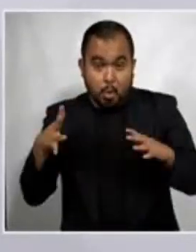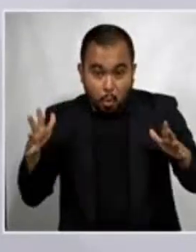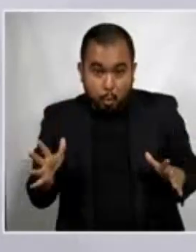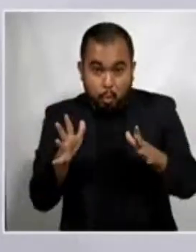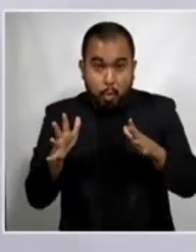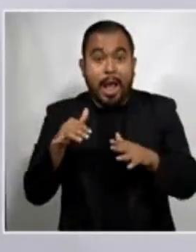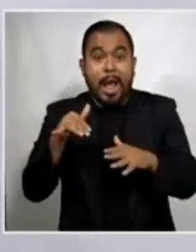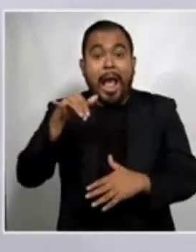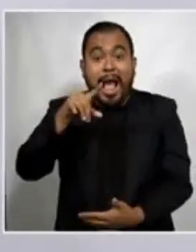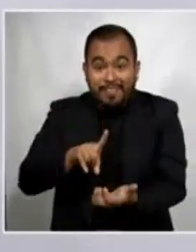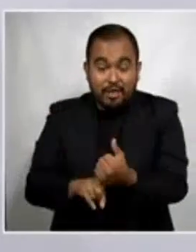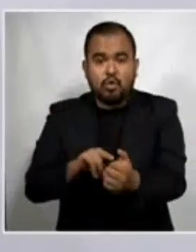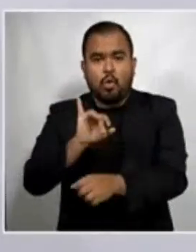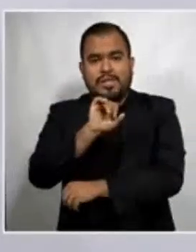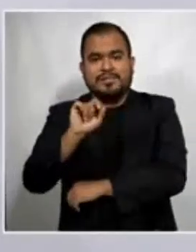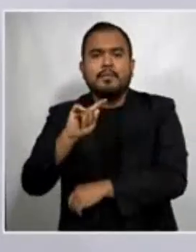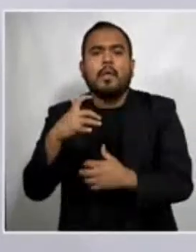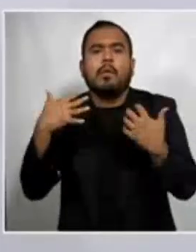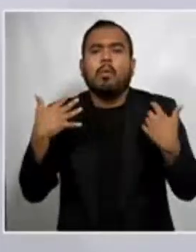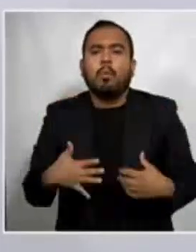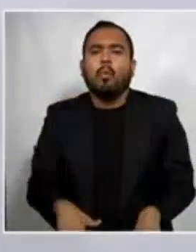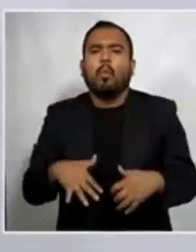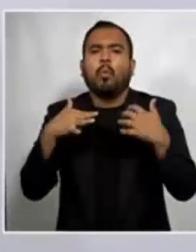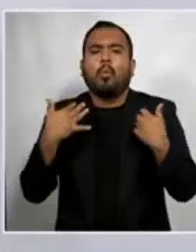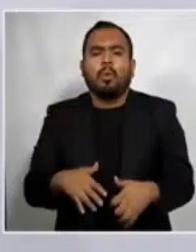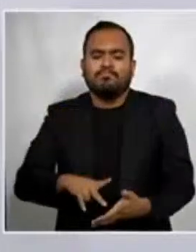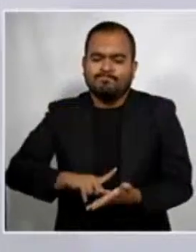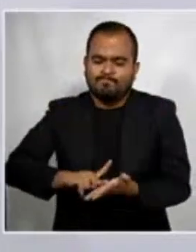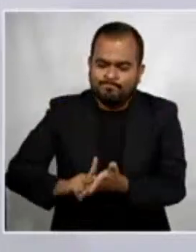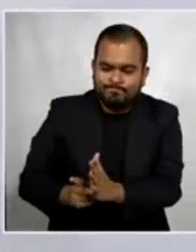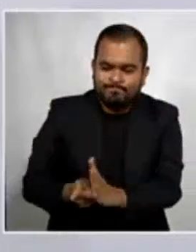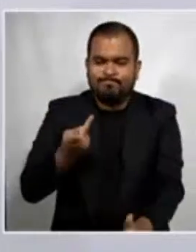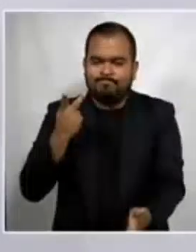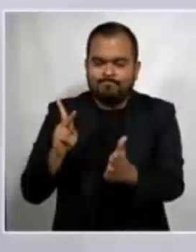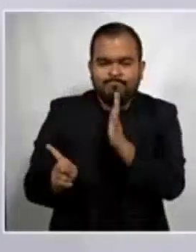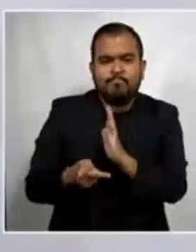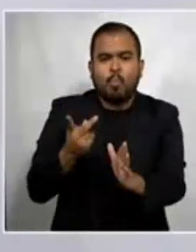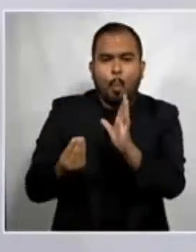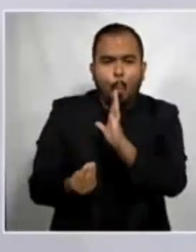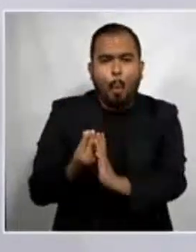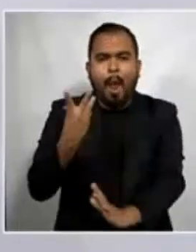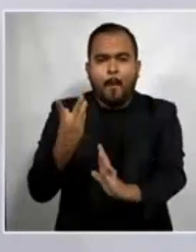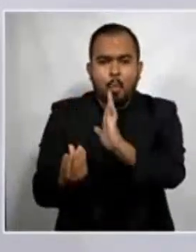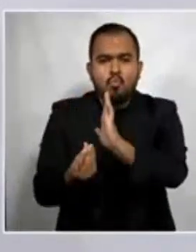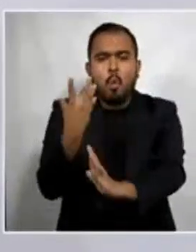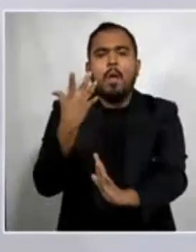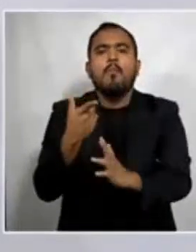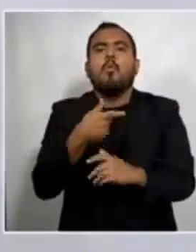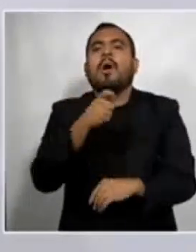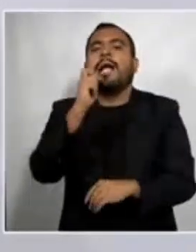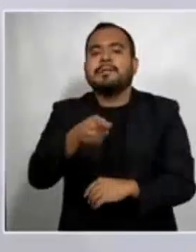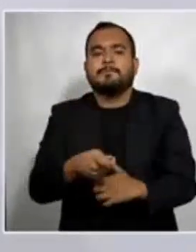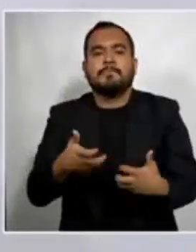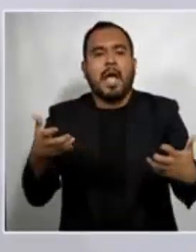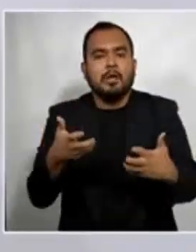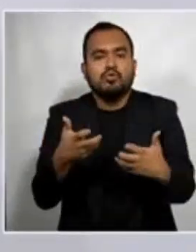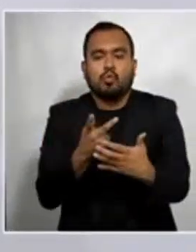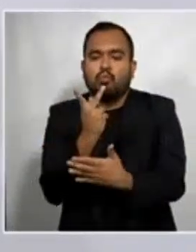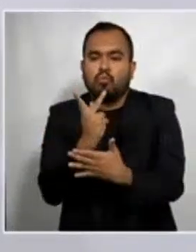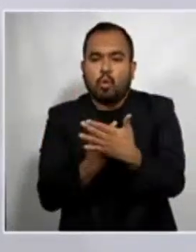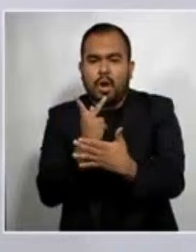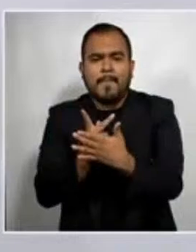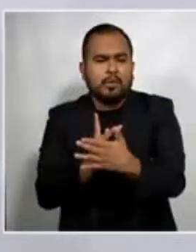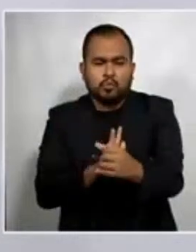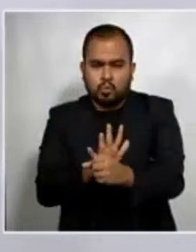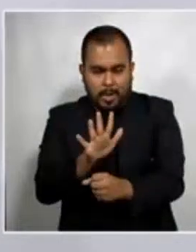viviendo un momento de renacimiento con acciones y programas tales como los siguientes: la clínica